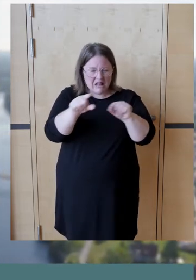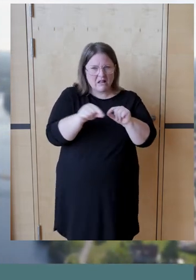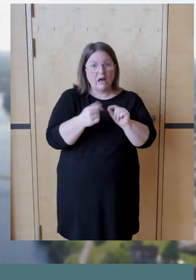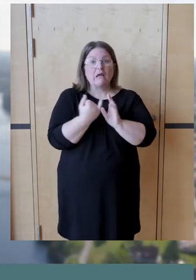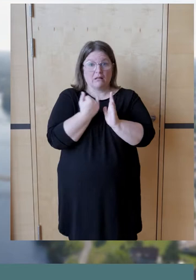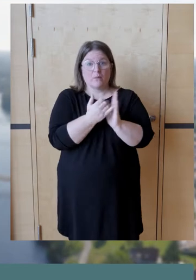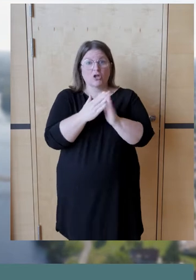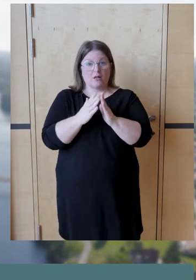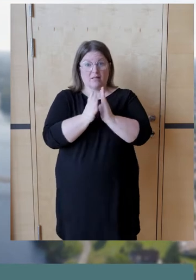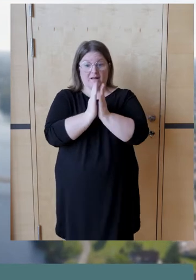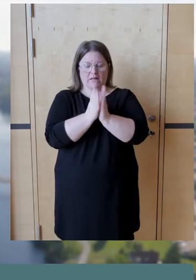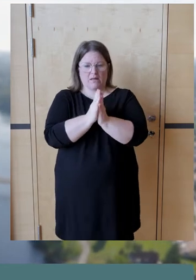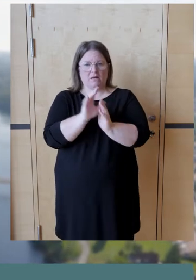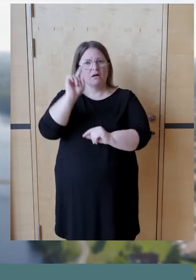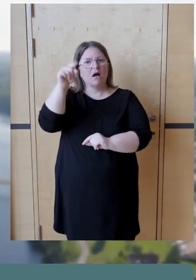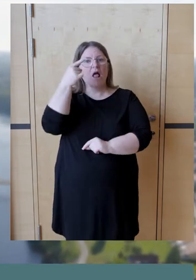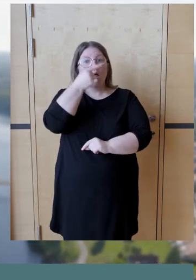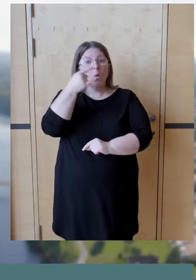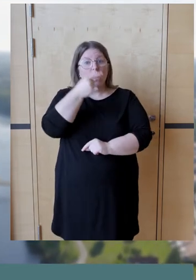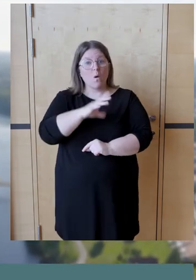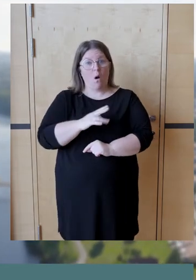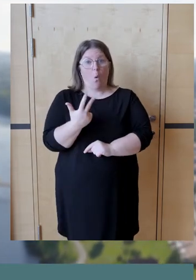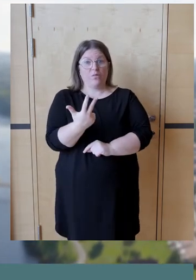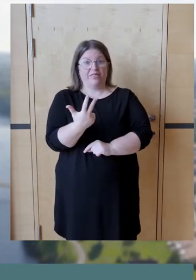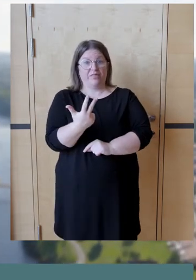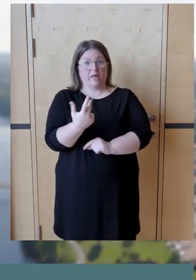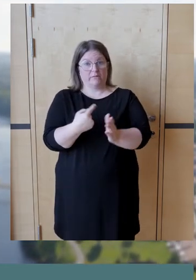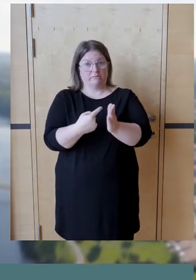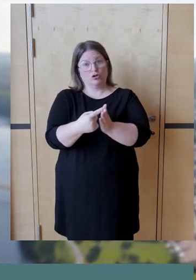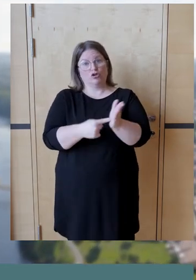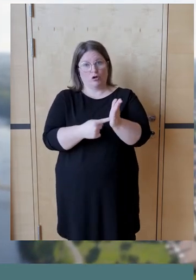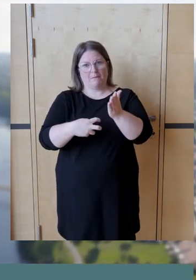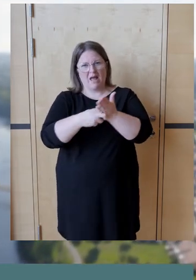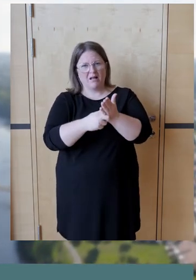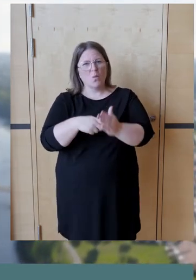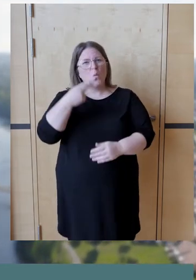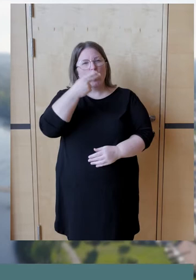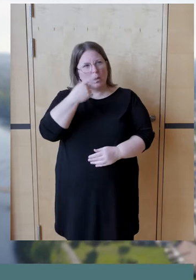Luleå Stadium 8 biljettyper och Umeå